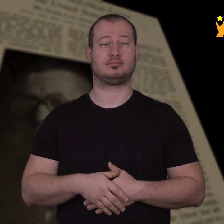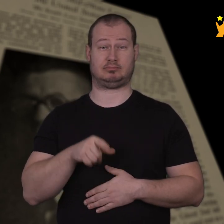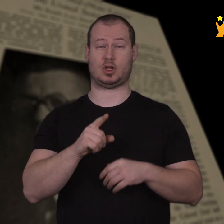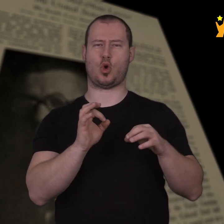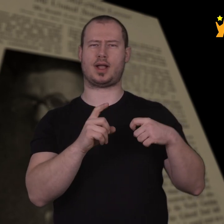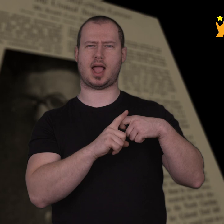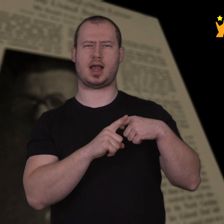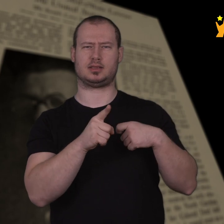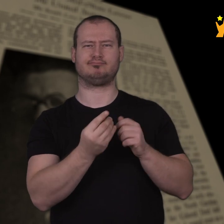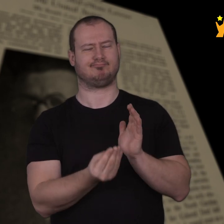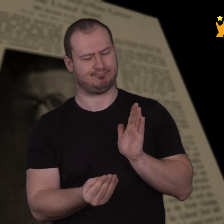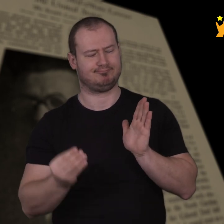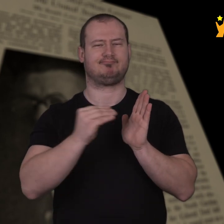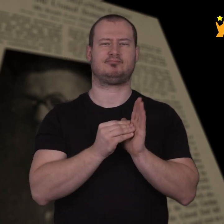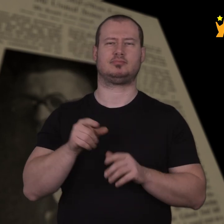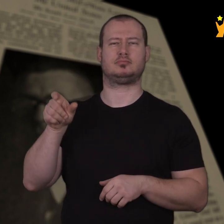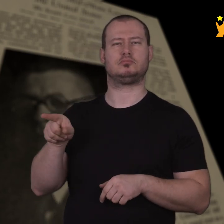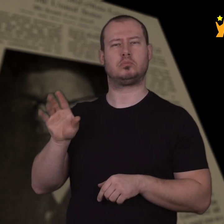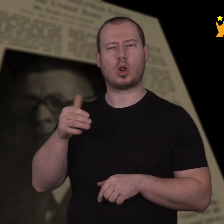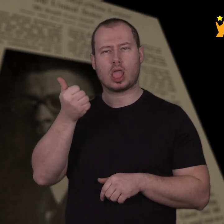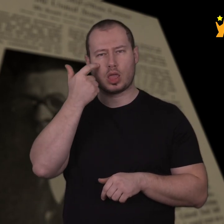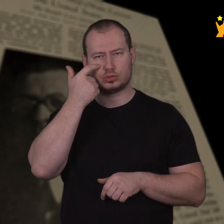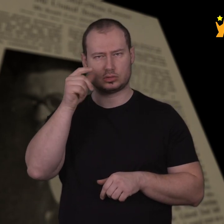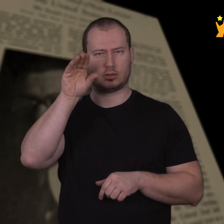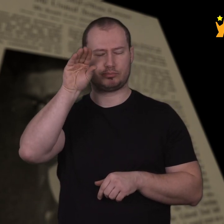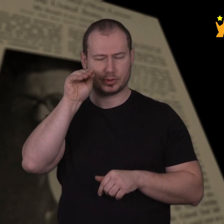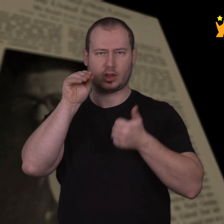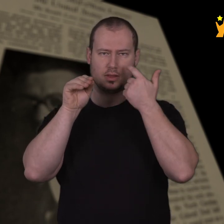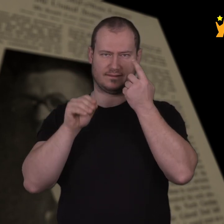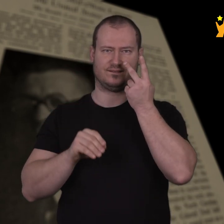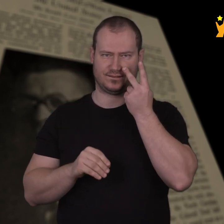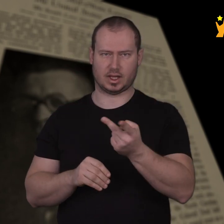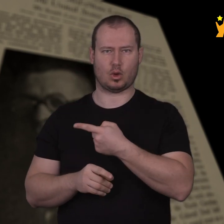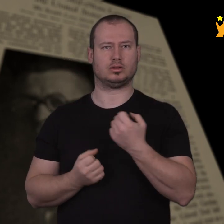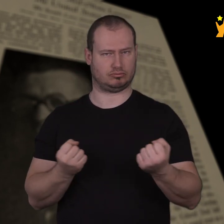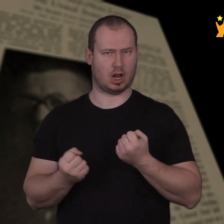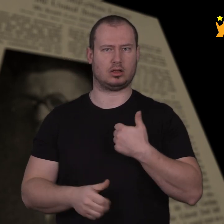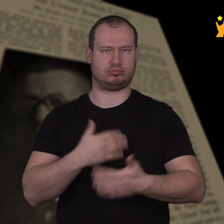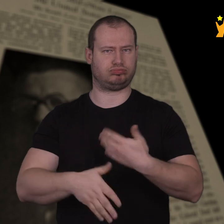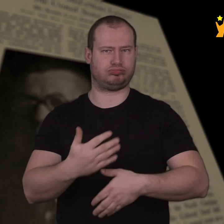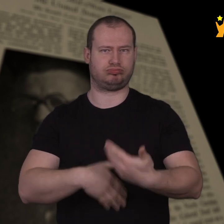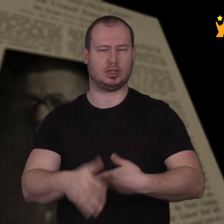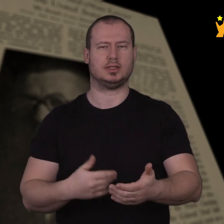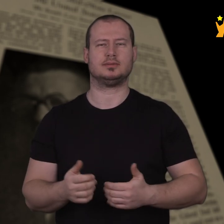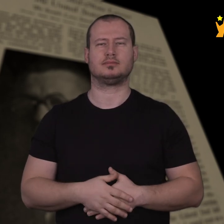O'Kelly napísal, že na jedno oko nevidel, ale dokázal normálne fungovať.